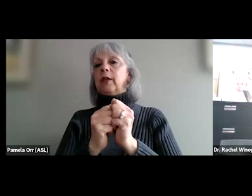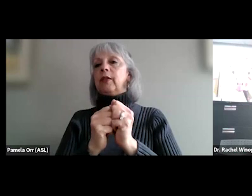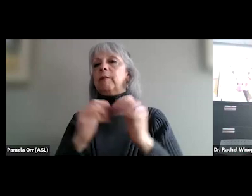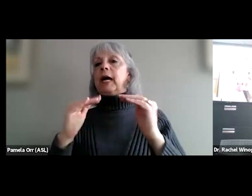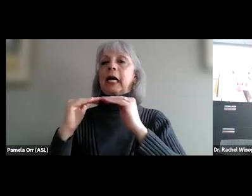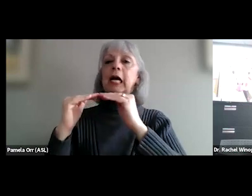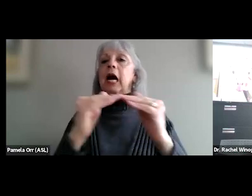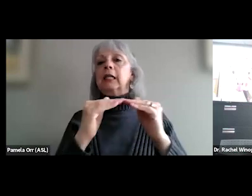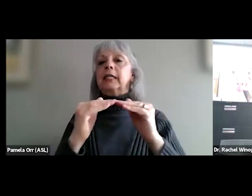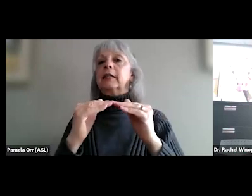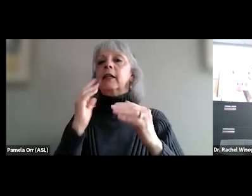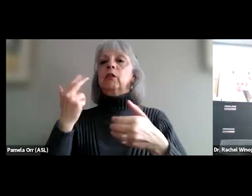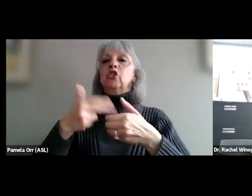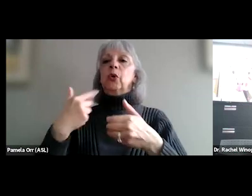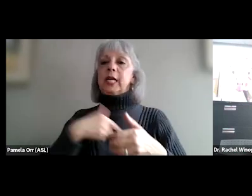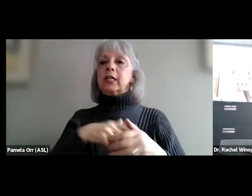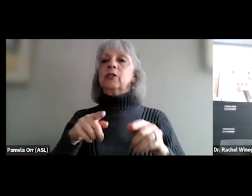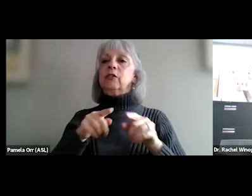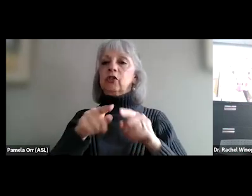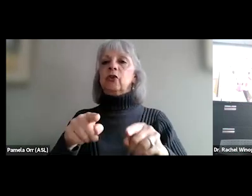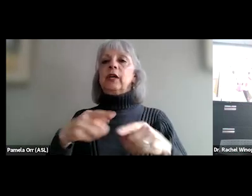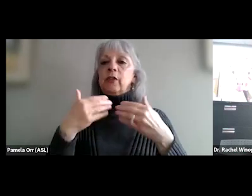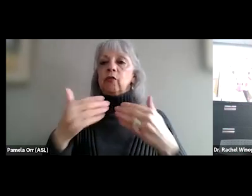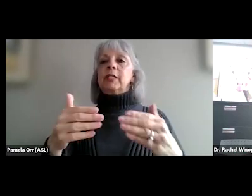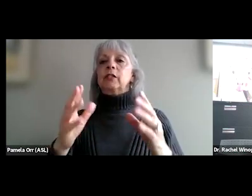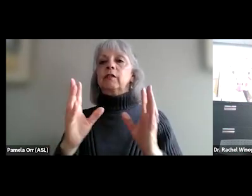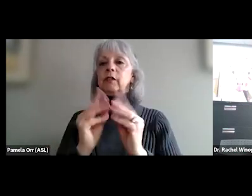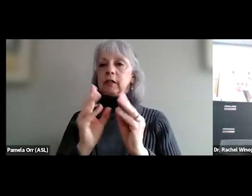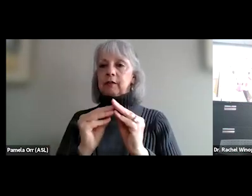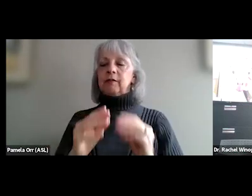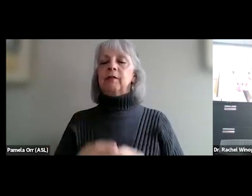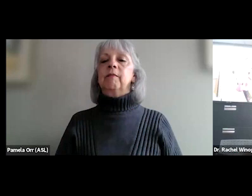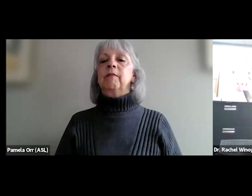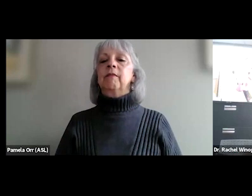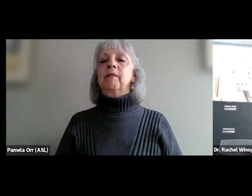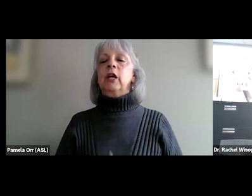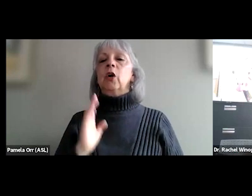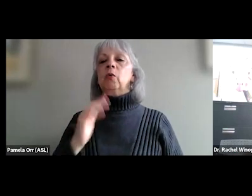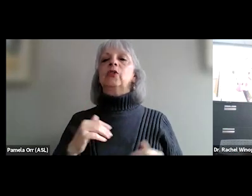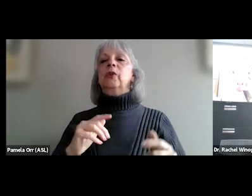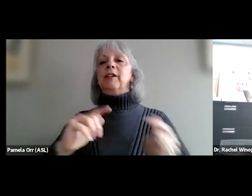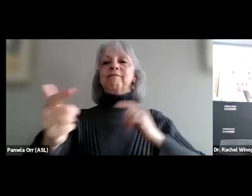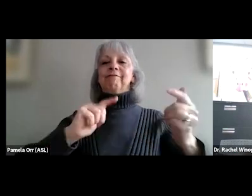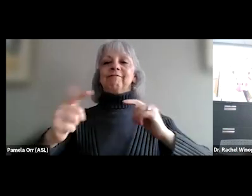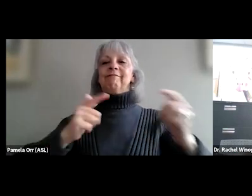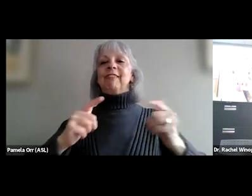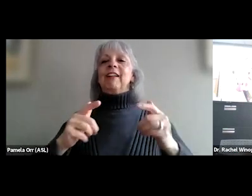que nos acompañarán durante el resto de la charla de hoy. Vamos a hacer un trabajo en equipo hoy.